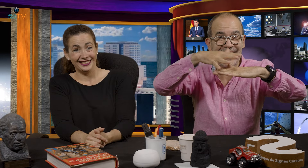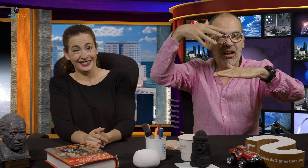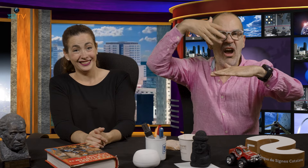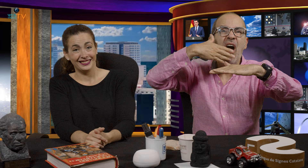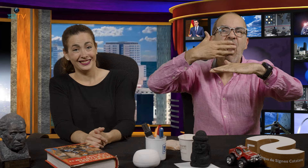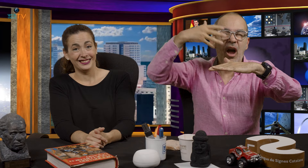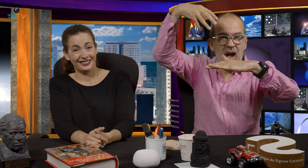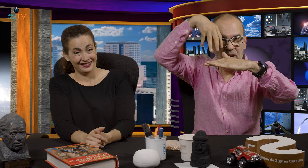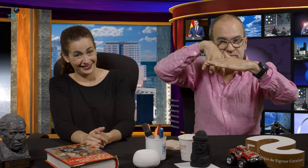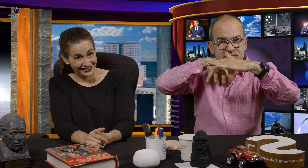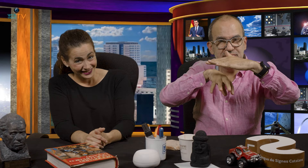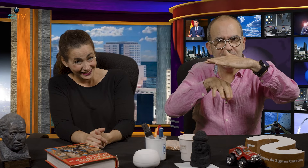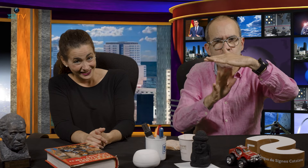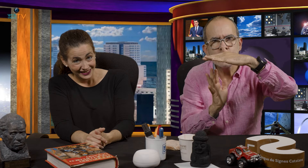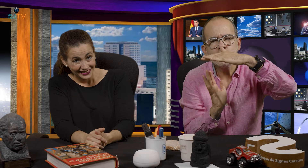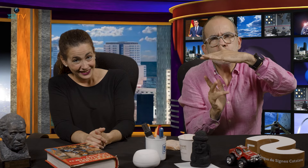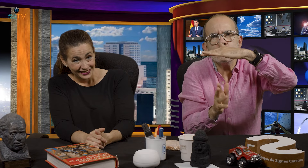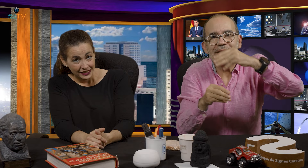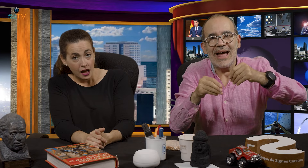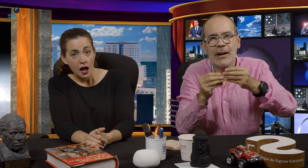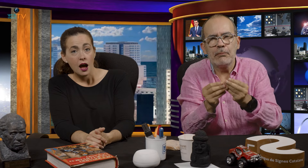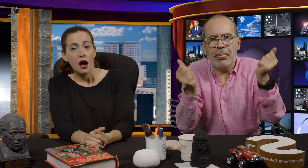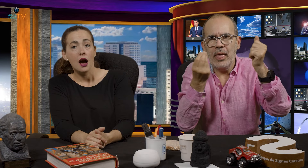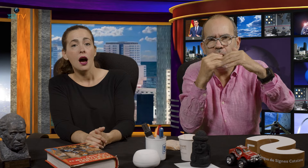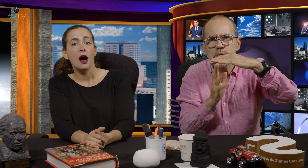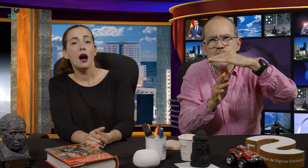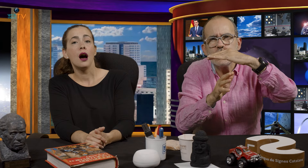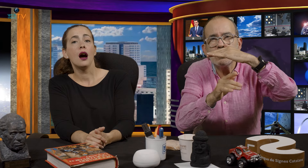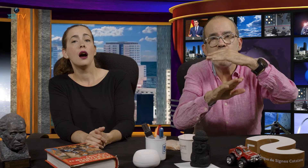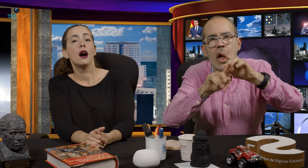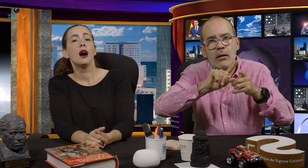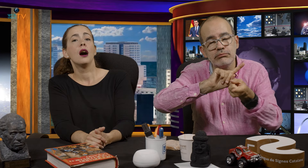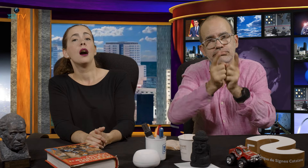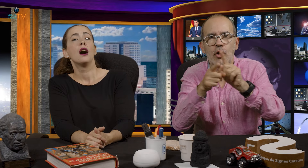de la lava en el interior de la tierra cuando estallaba el volcán.